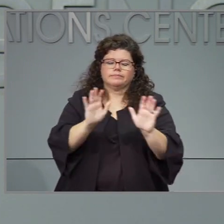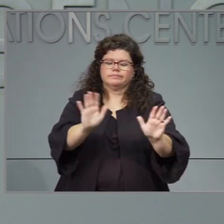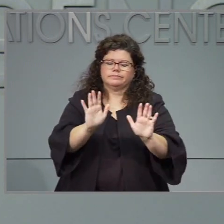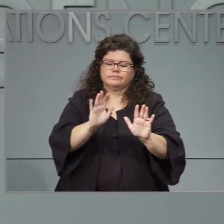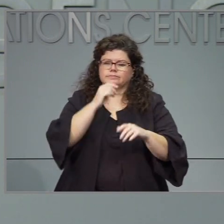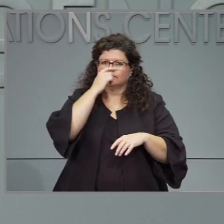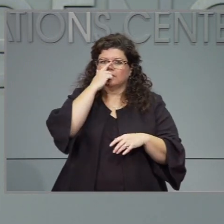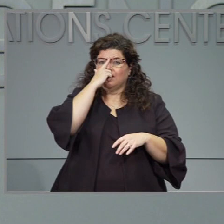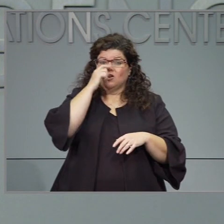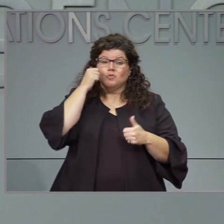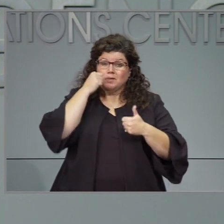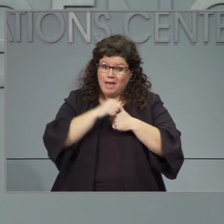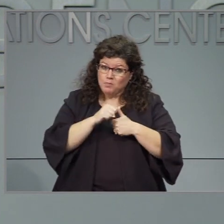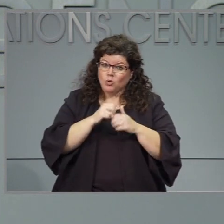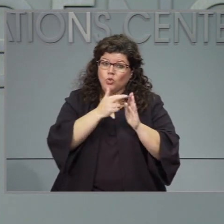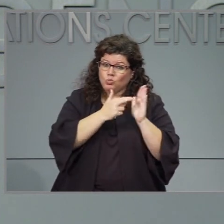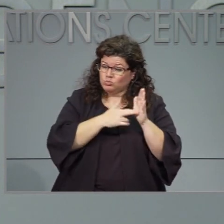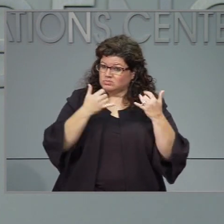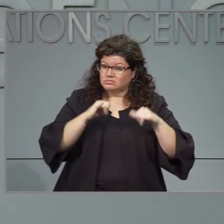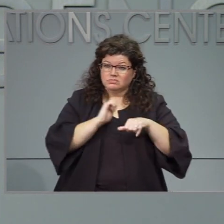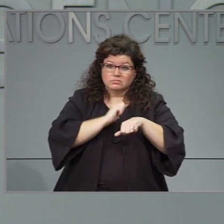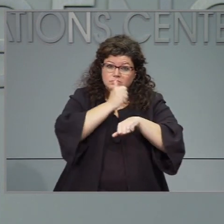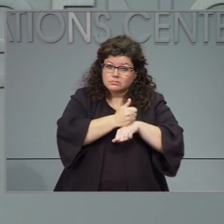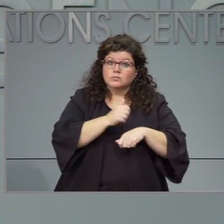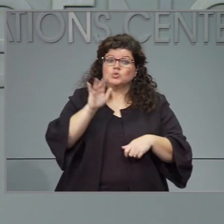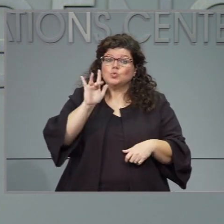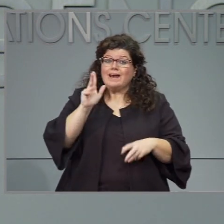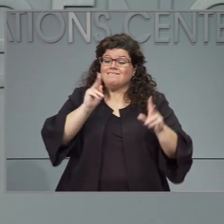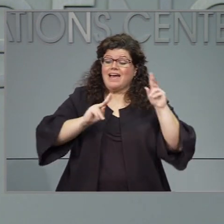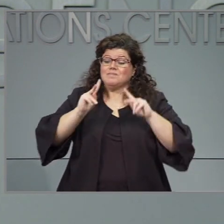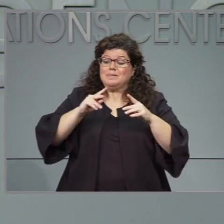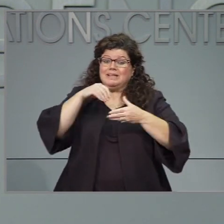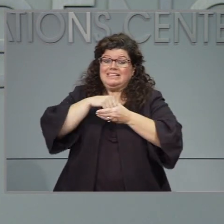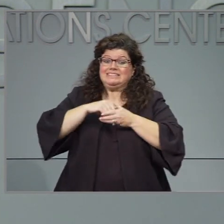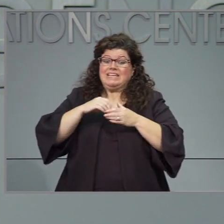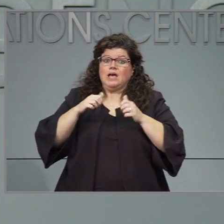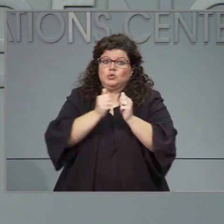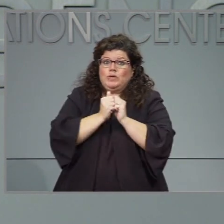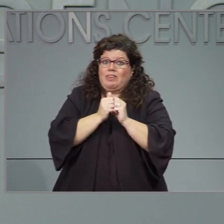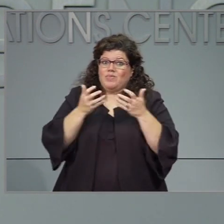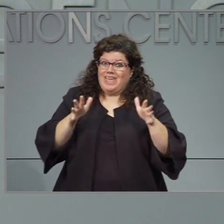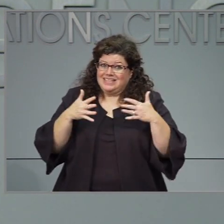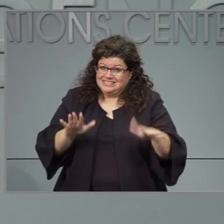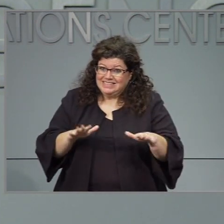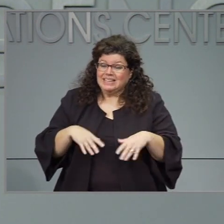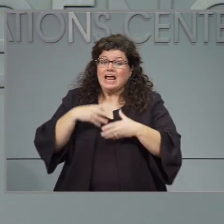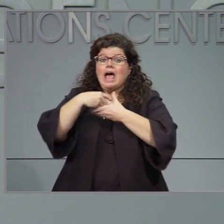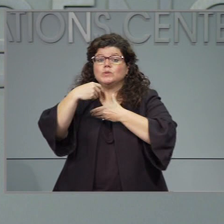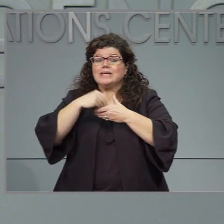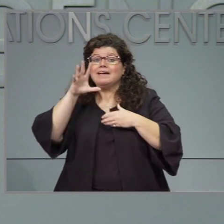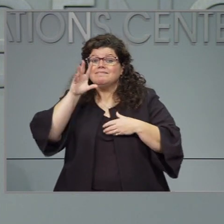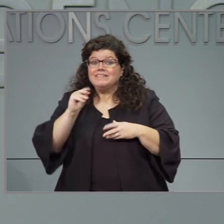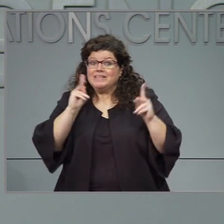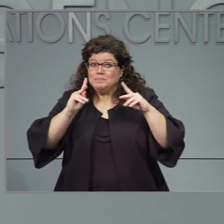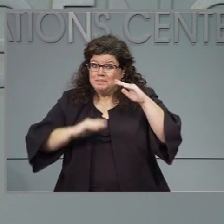El gobernador acaba de hablar sobre los límites de reuniones y en interiores no más de veinticinco y al exterior no